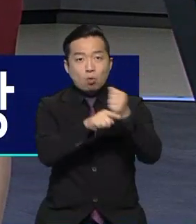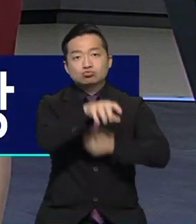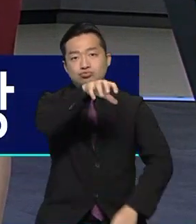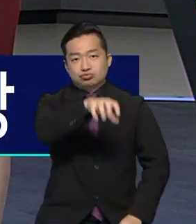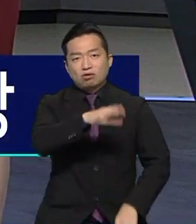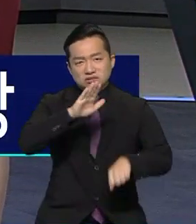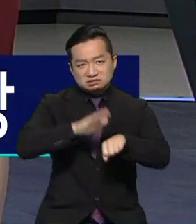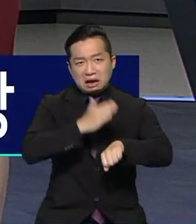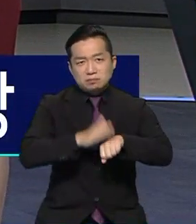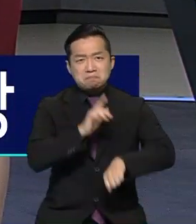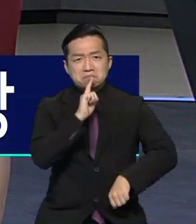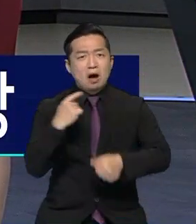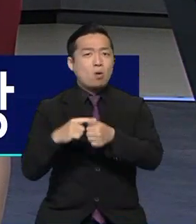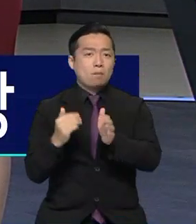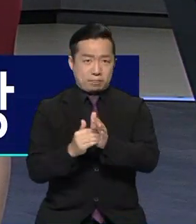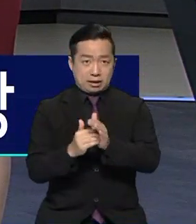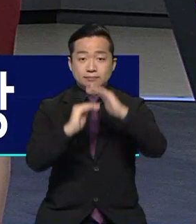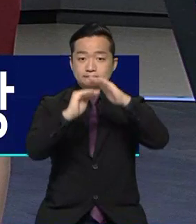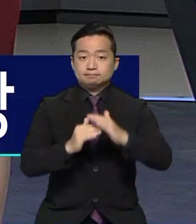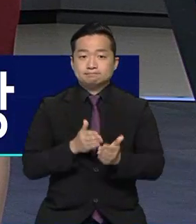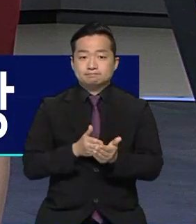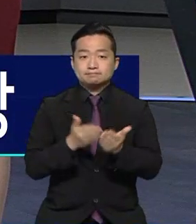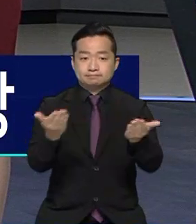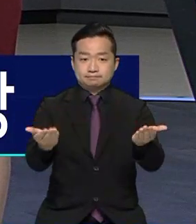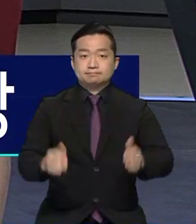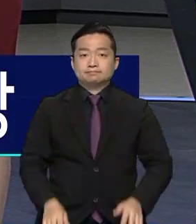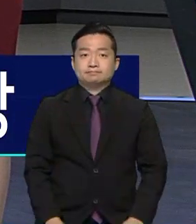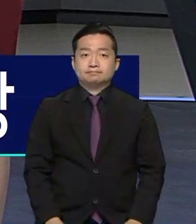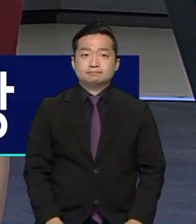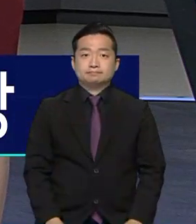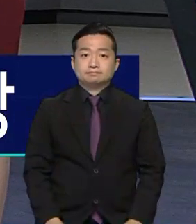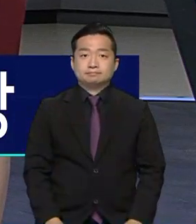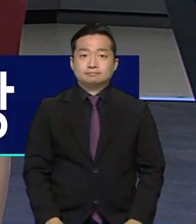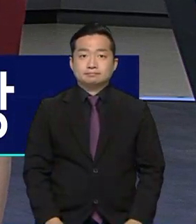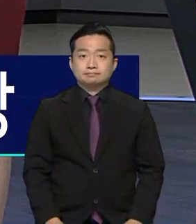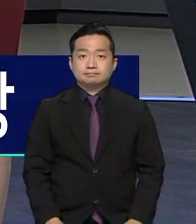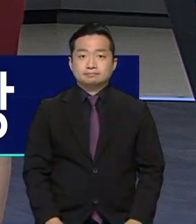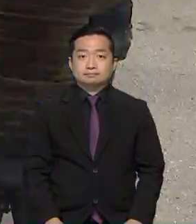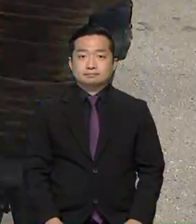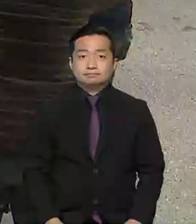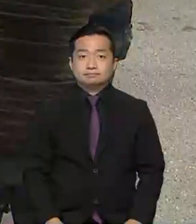첫 소식 김상민 기자가 전하겠습니다.